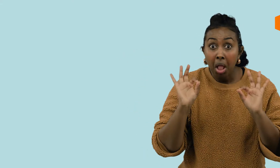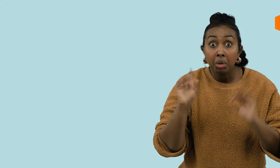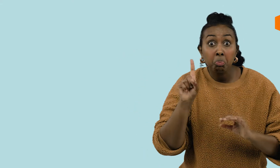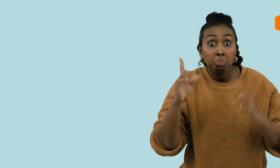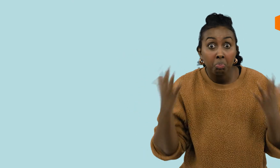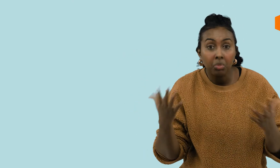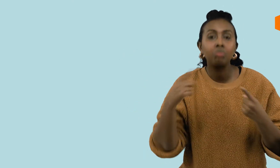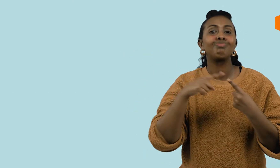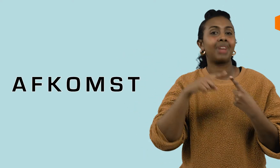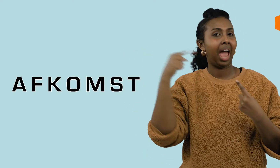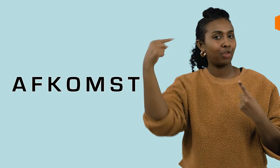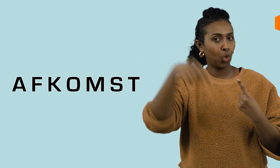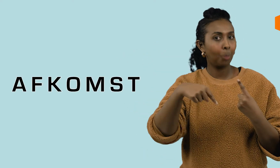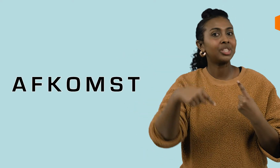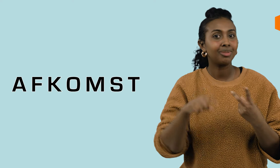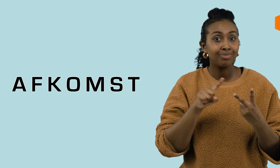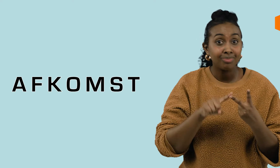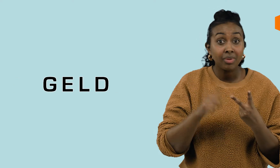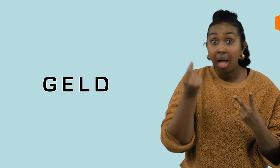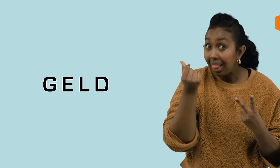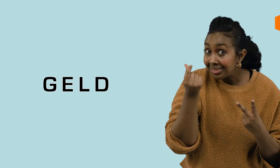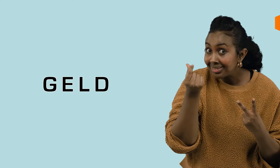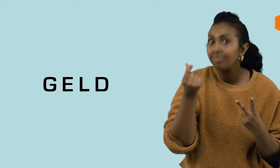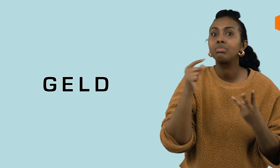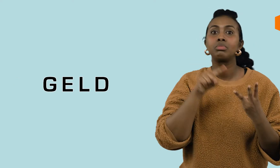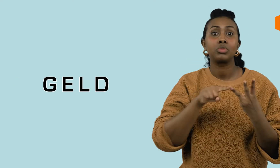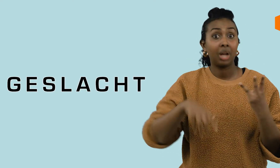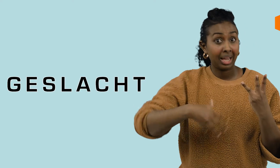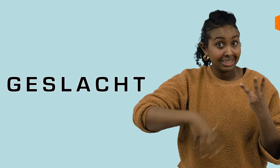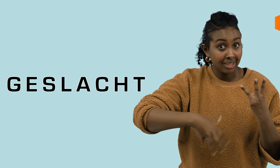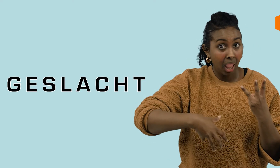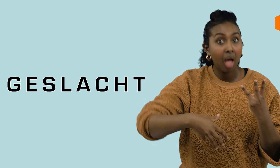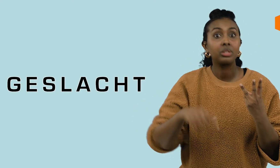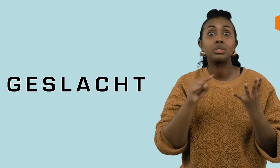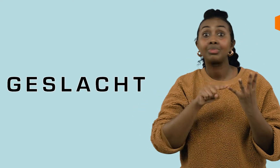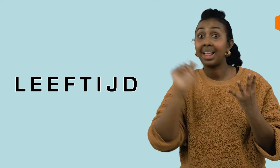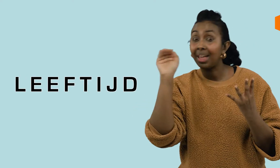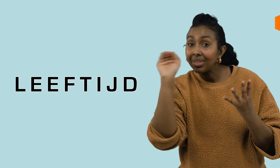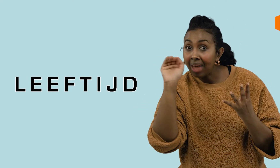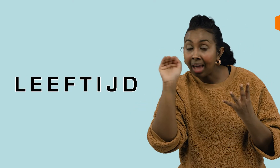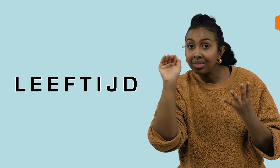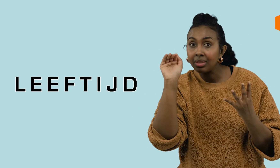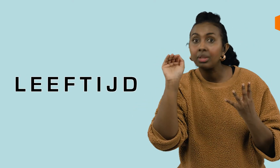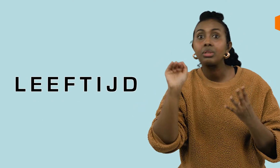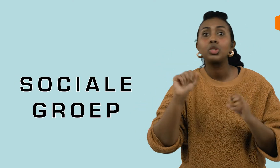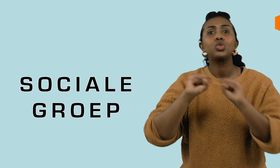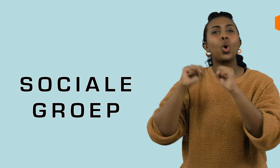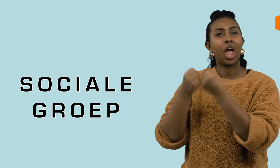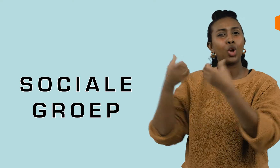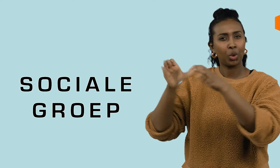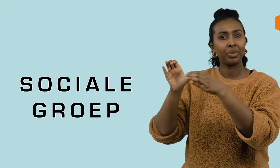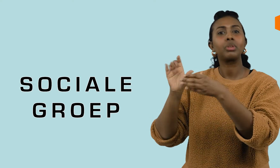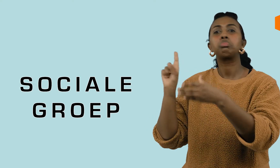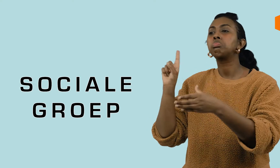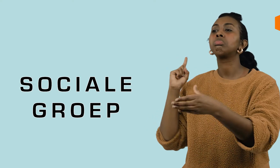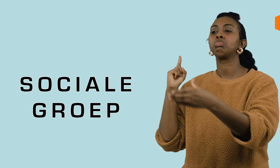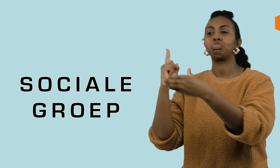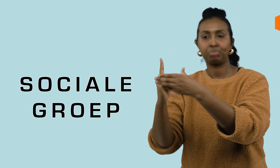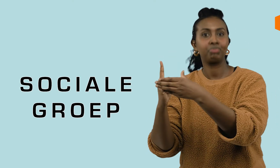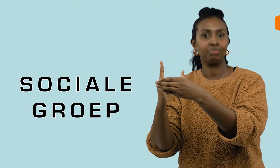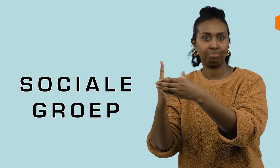Privileges worden bepaald op basis van je afkomst, geld, geslacht, leeftijd en in welke sociale groep je hoort.